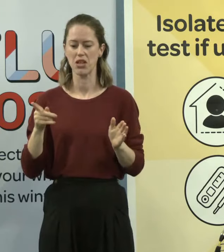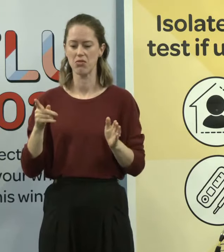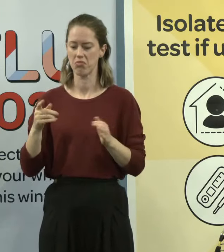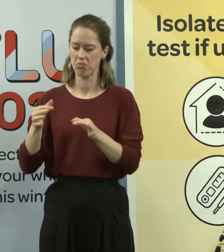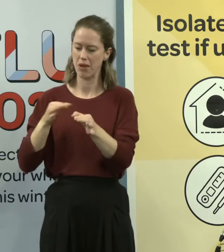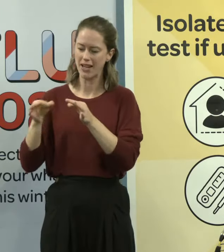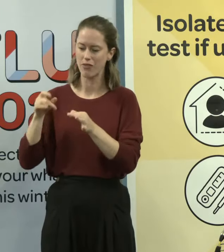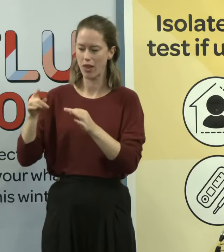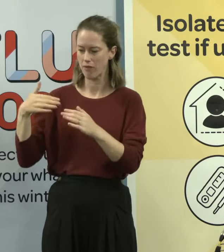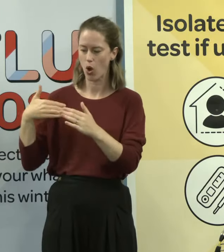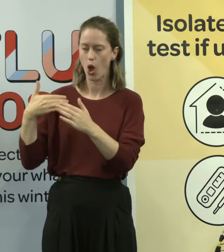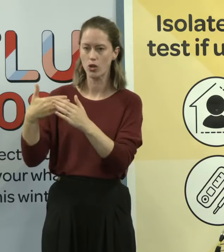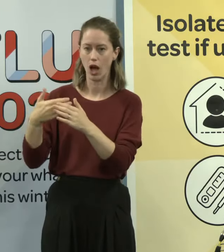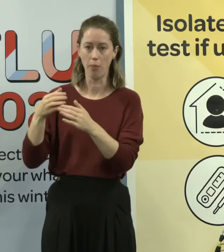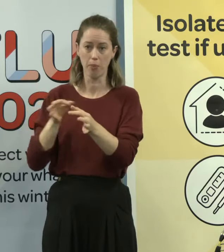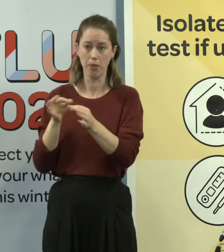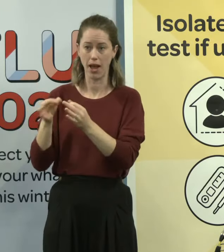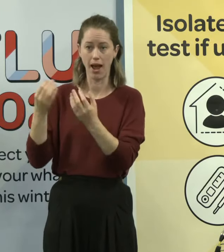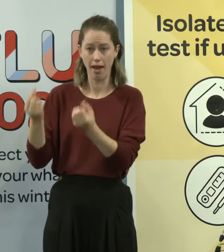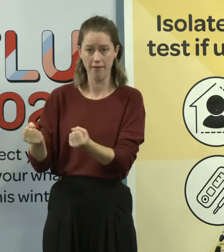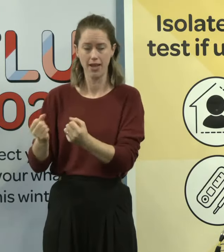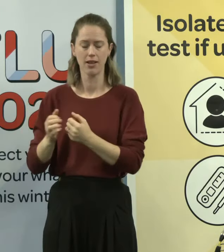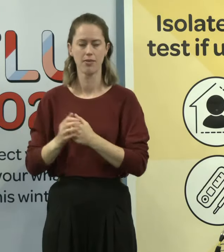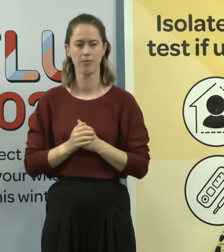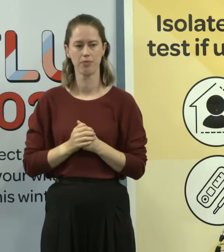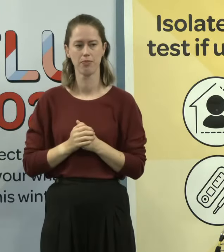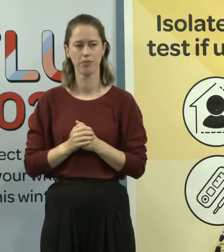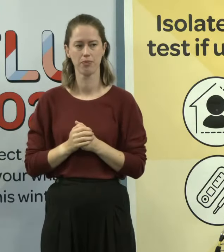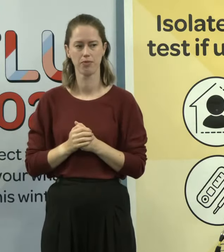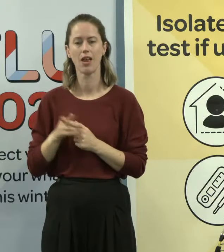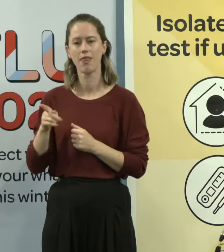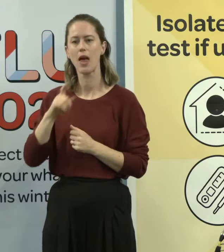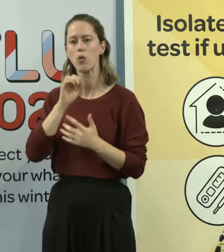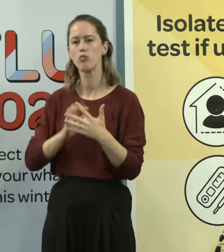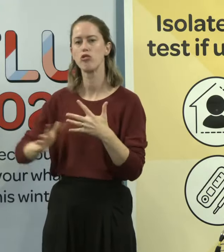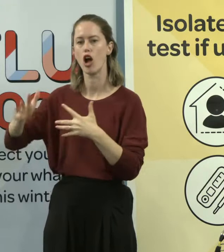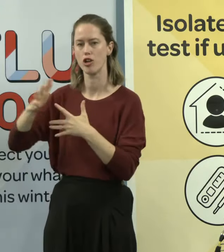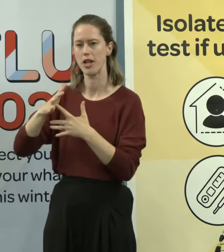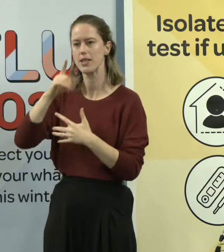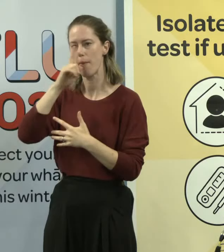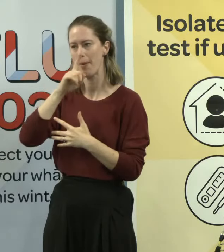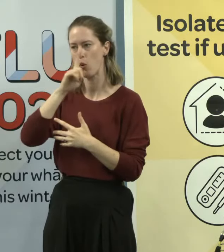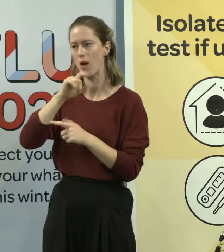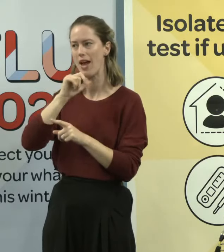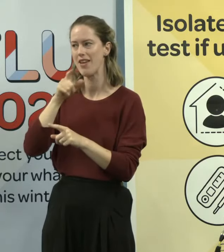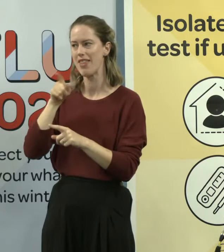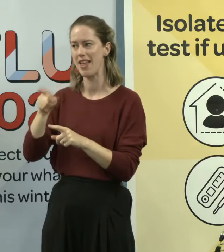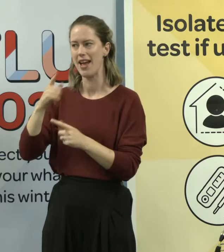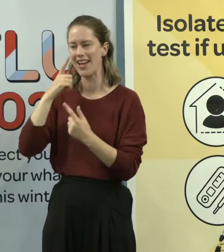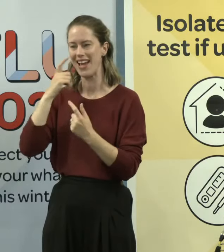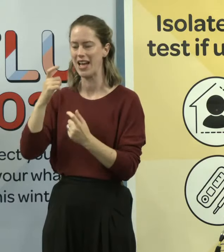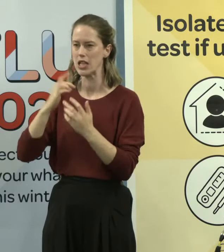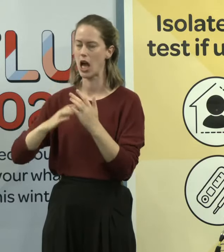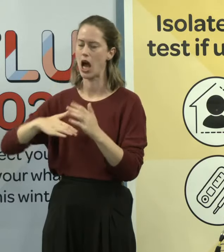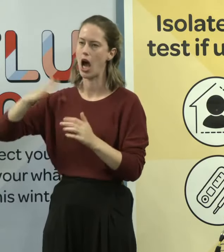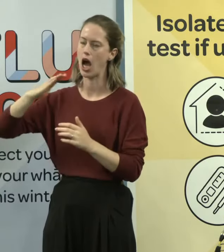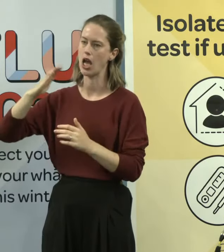DHB hei utu mo te wa ngaro?